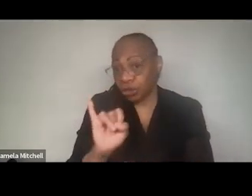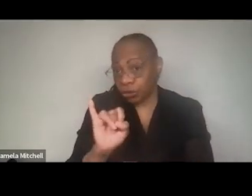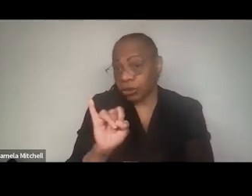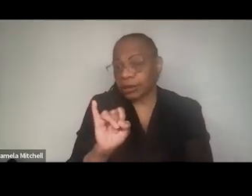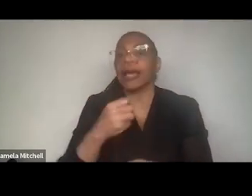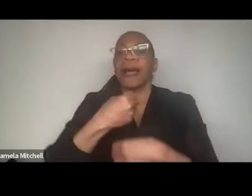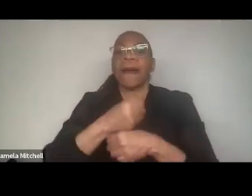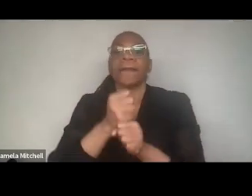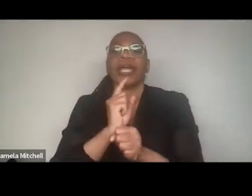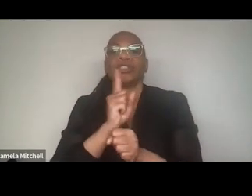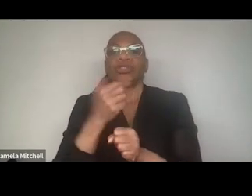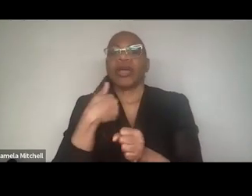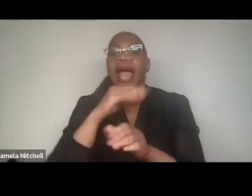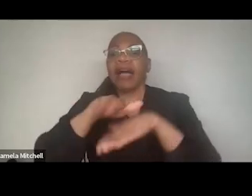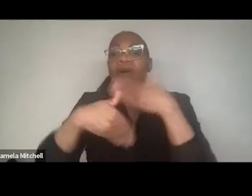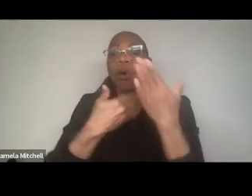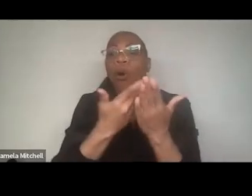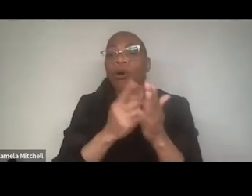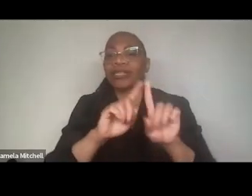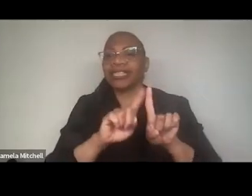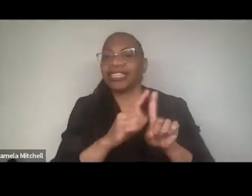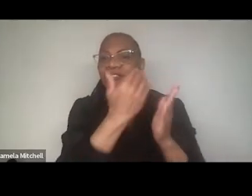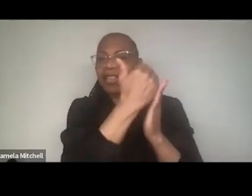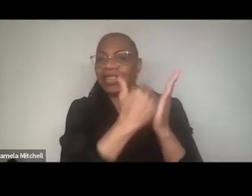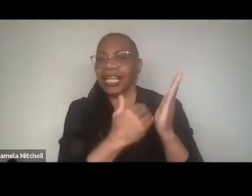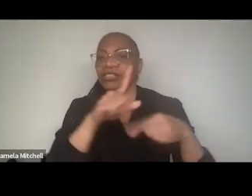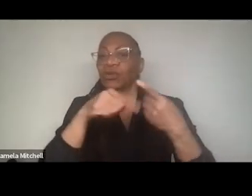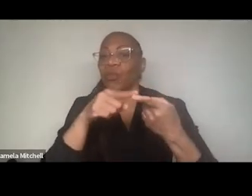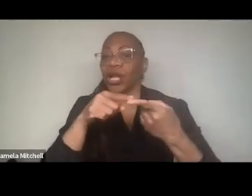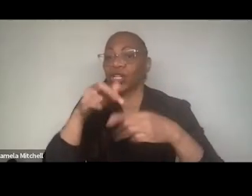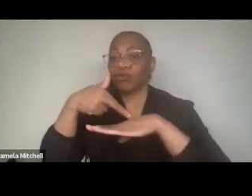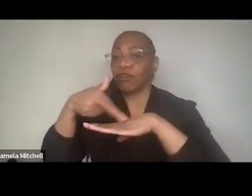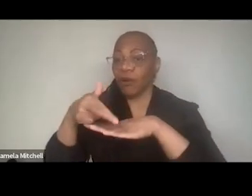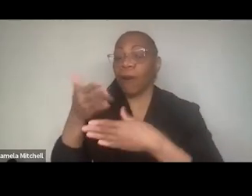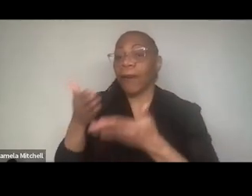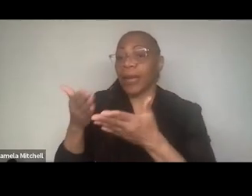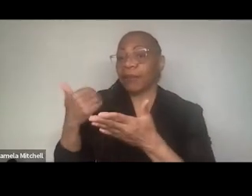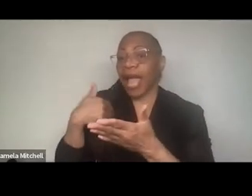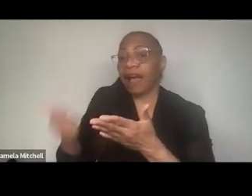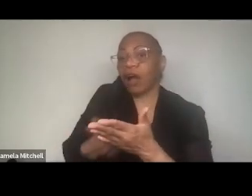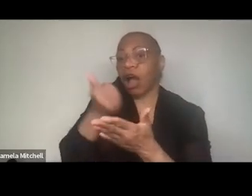todas esas cosas cubiertas cuando refieran a la persona, pero también podrían querer explorar otras opciones. Puede ser muy útil, nuevamente,